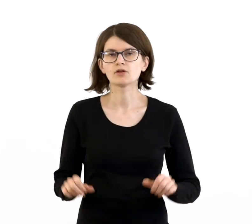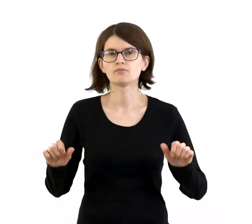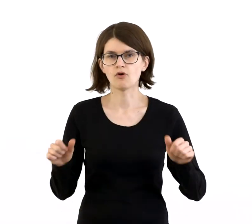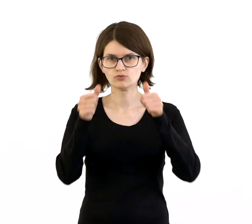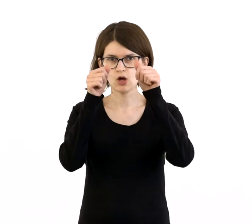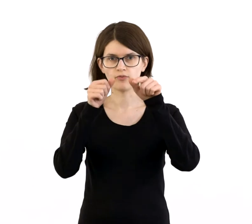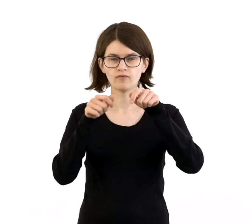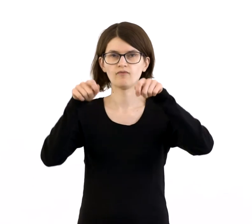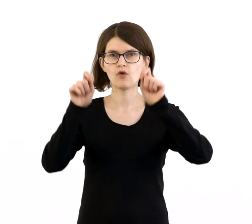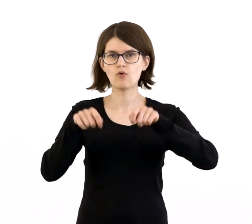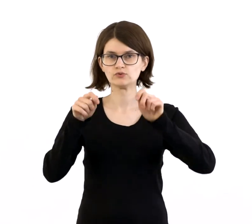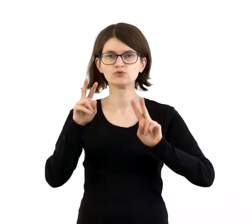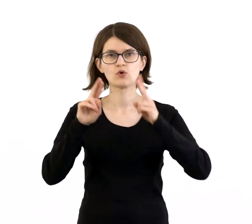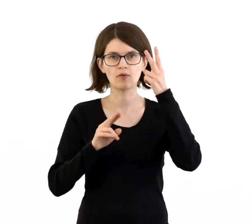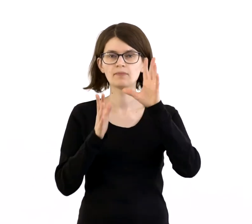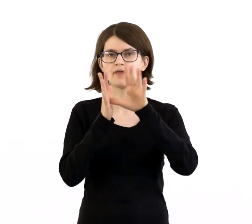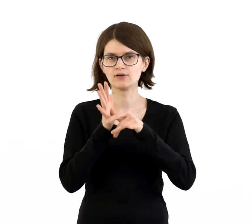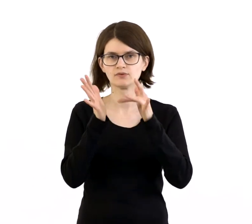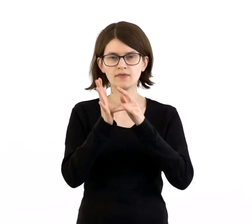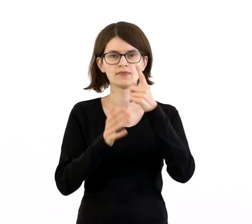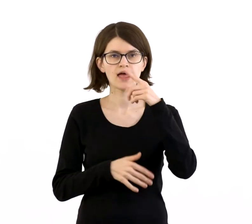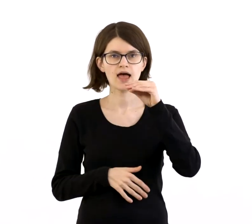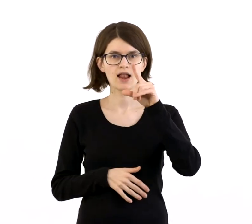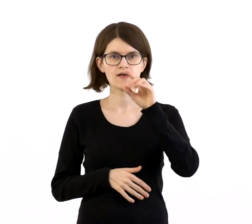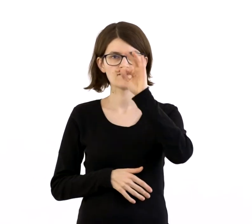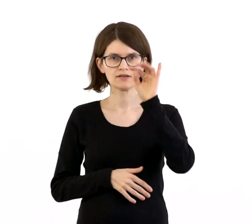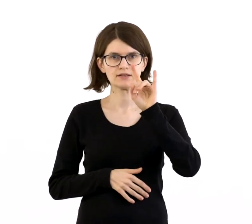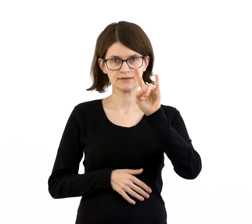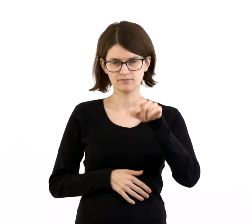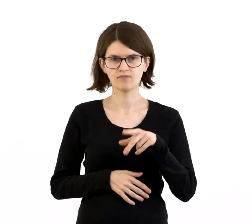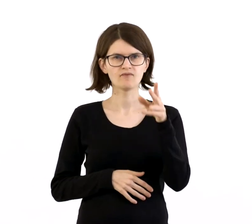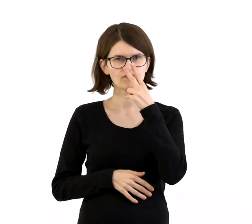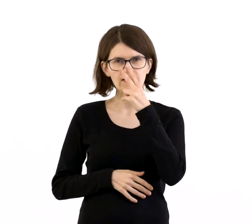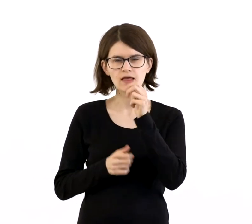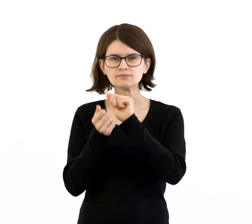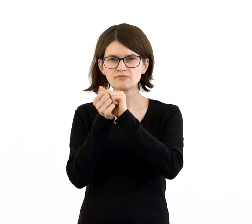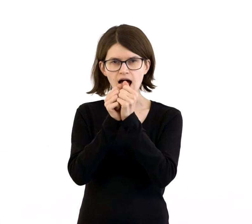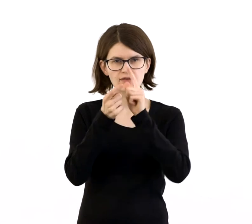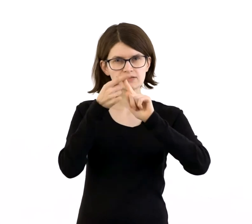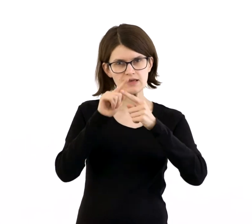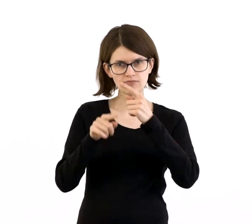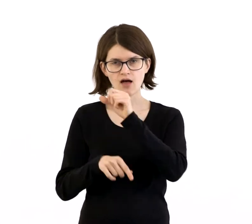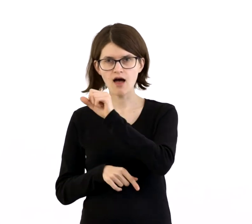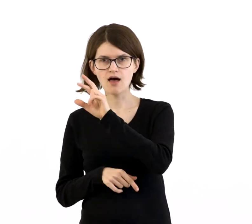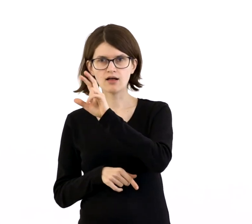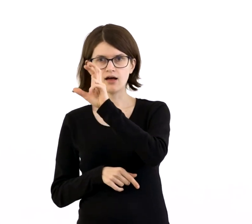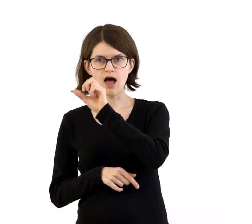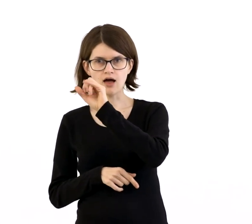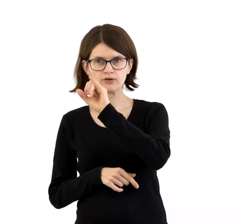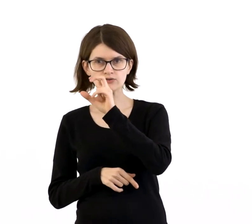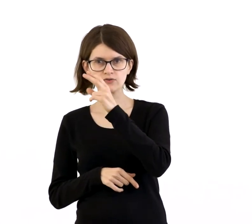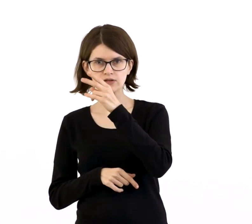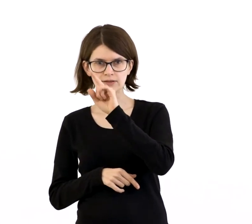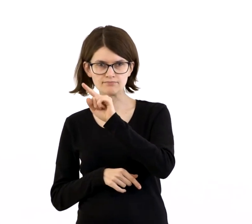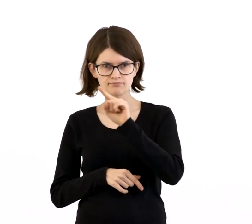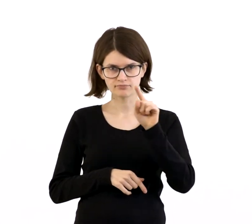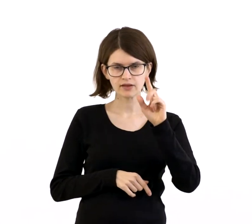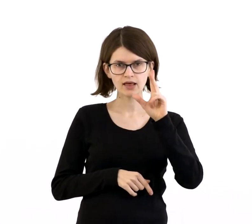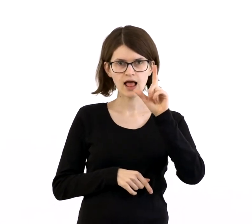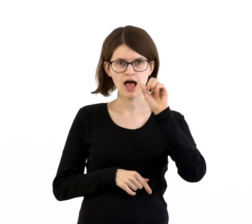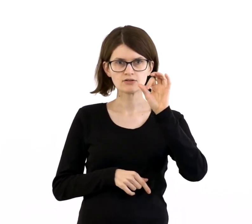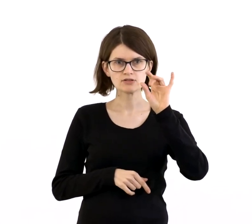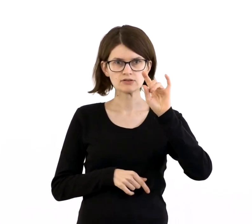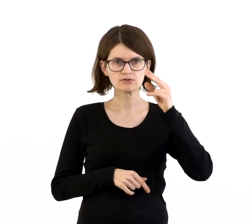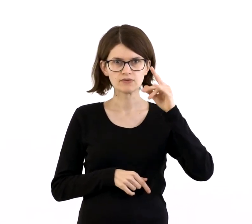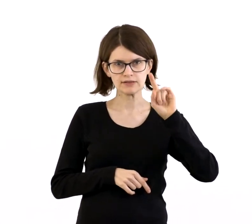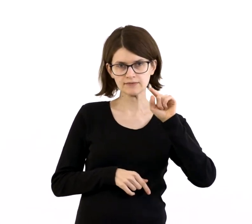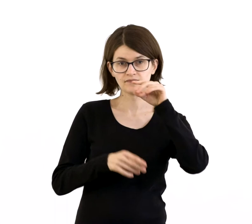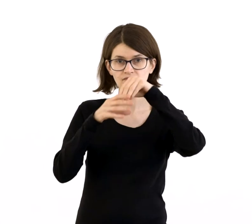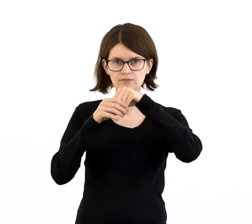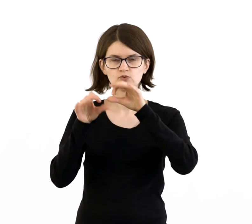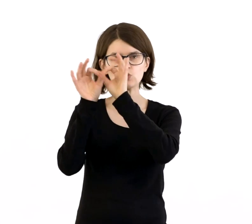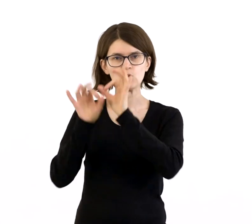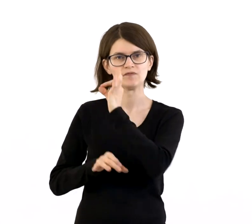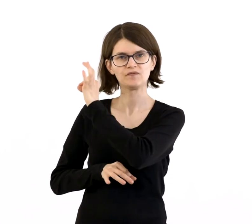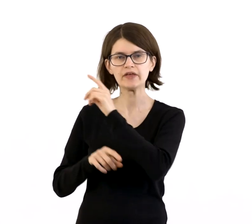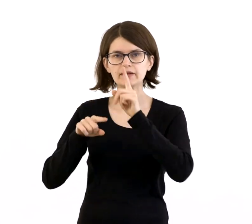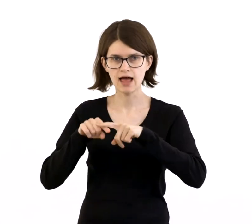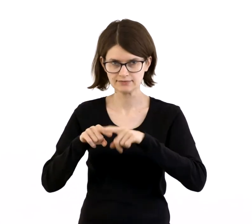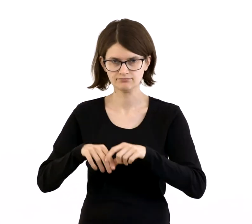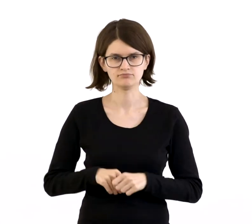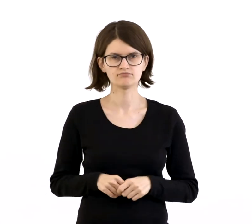Posąg woźnicy z Delf doskonale odzwierciedla przejście od stylu archaicznego do klasycznego w sztuce greckiej.